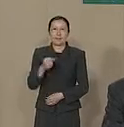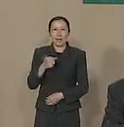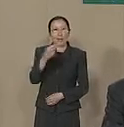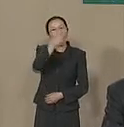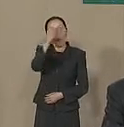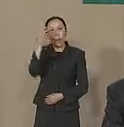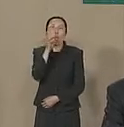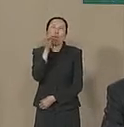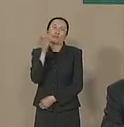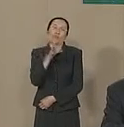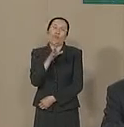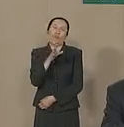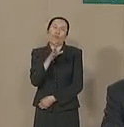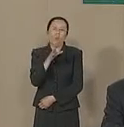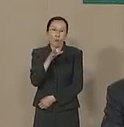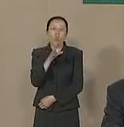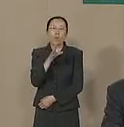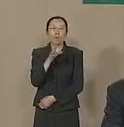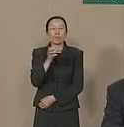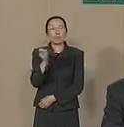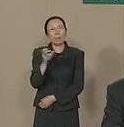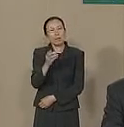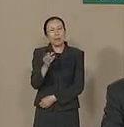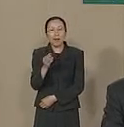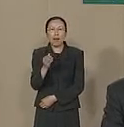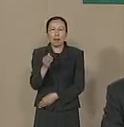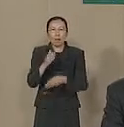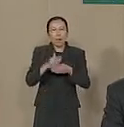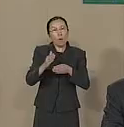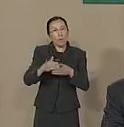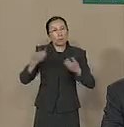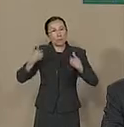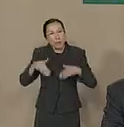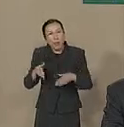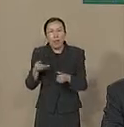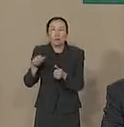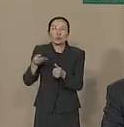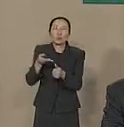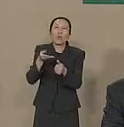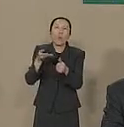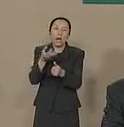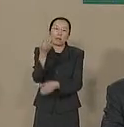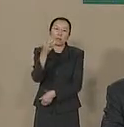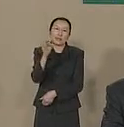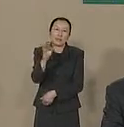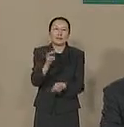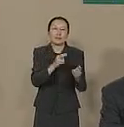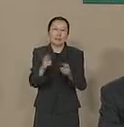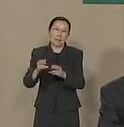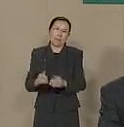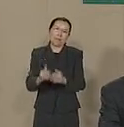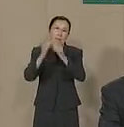無償化し 返済不要の 奨学金制度を創設することを 提案しています お金がなくて